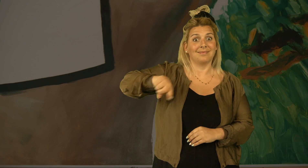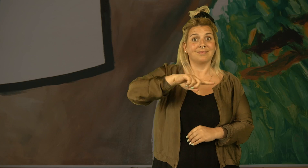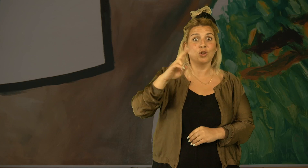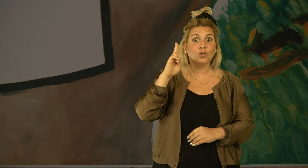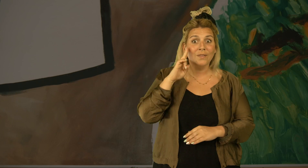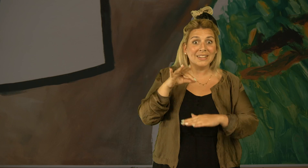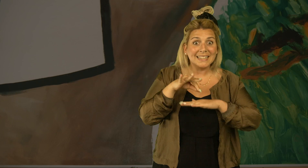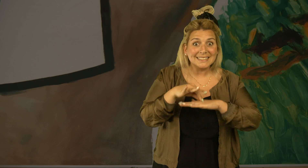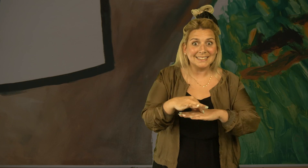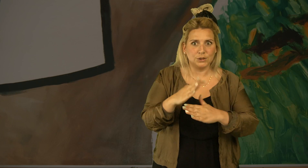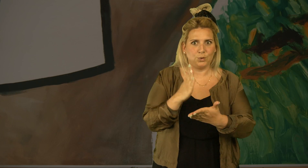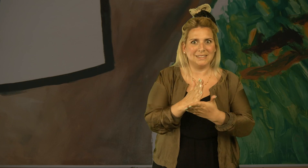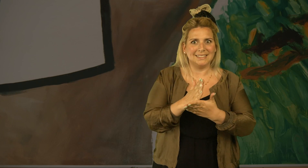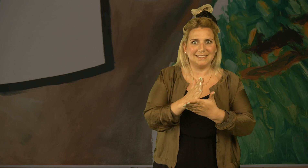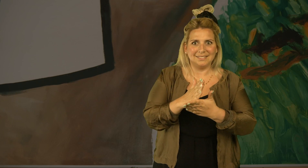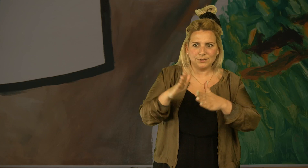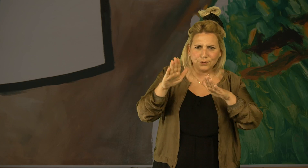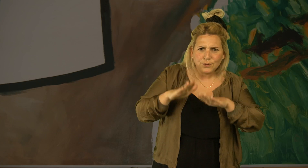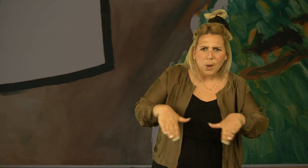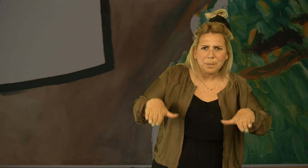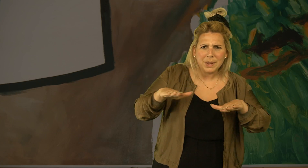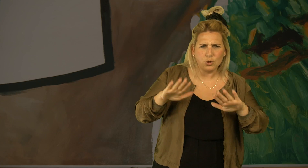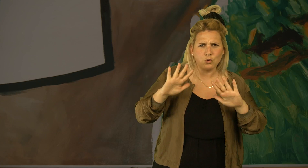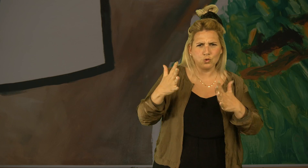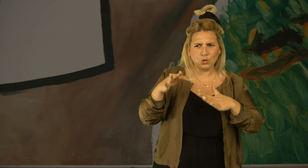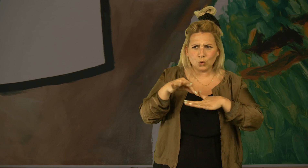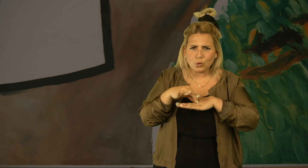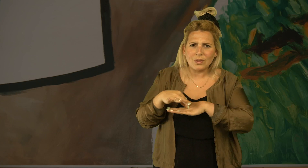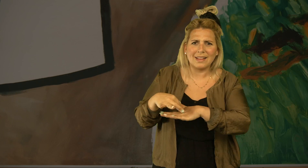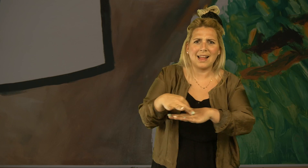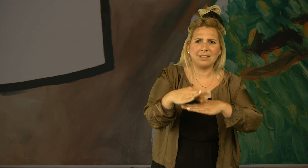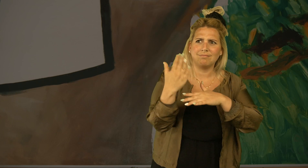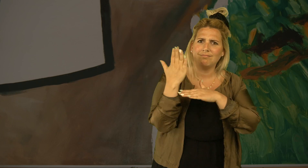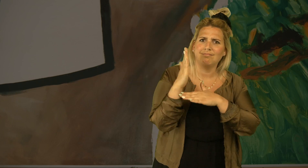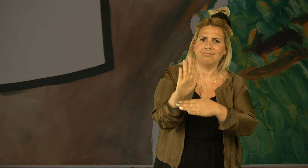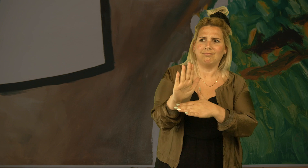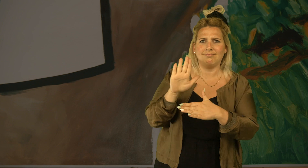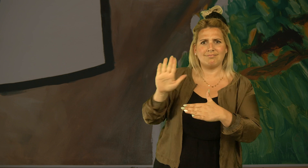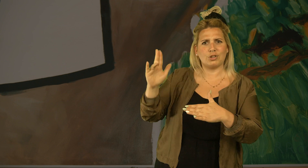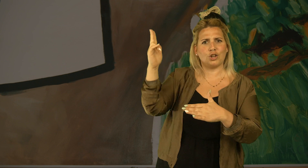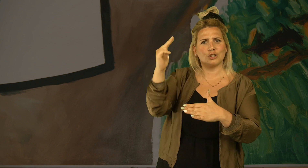Wij dove gidsen hebben een rondleiding door de tentoonstelling voorbereid